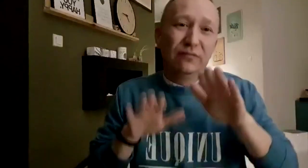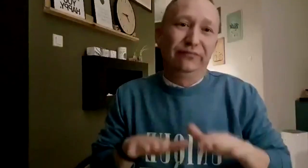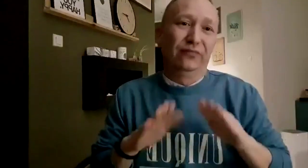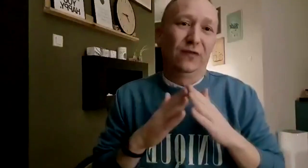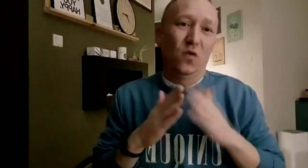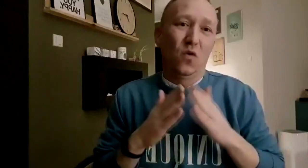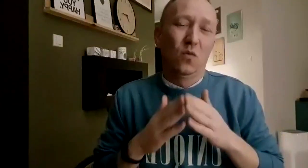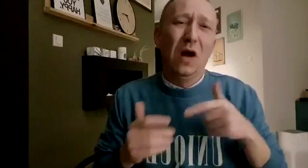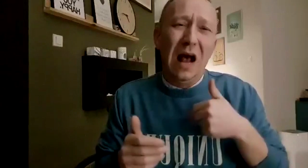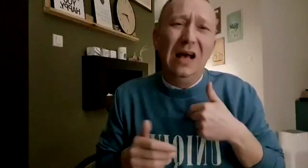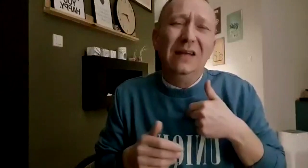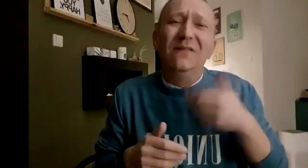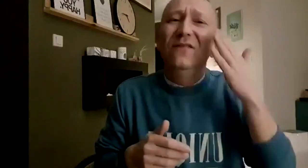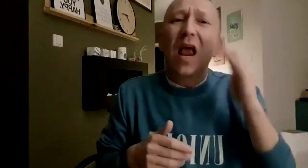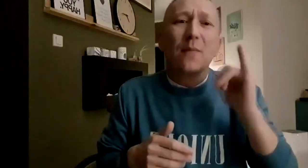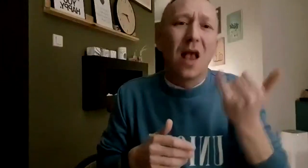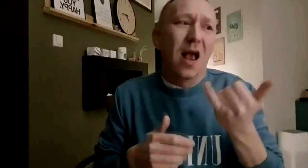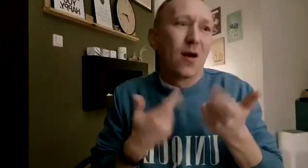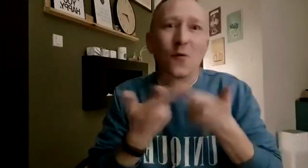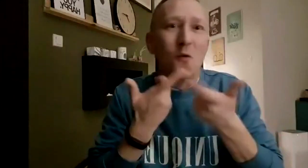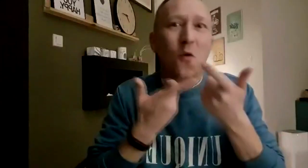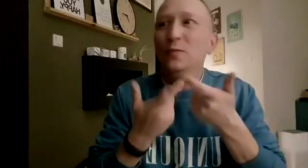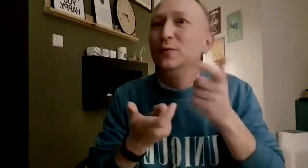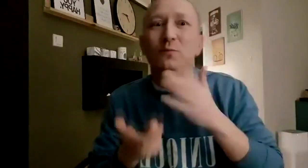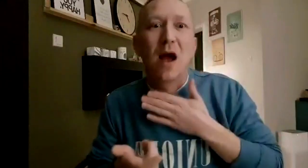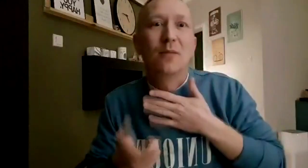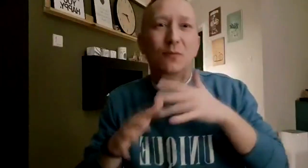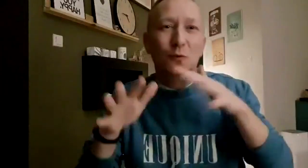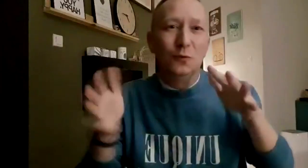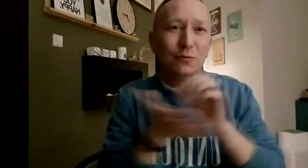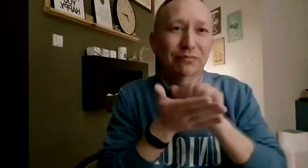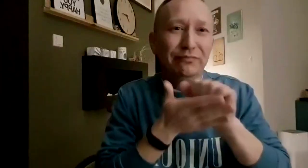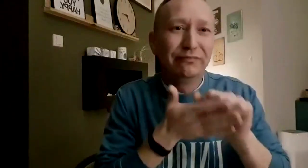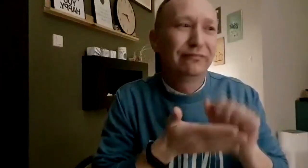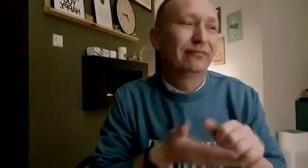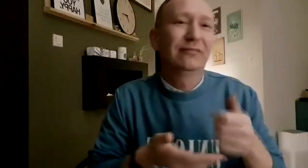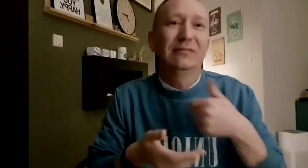Po prostu muszę być w domu, umiem znaleźć sobie zajęcie.